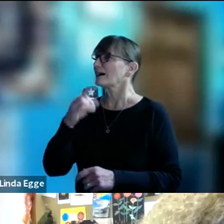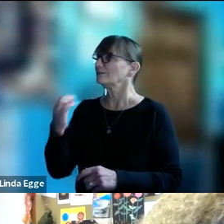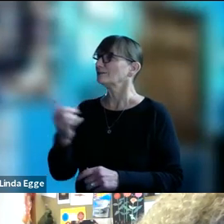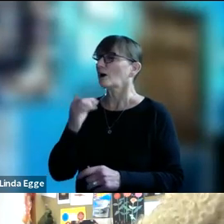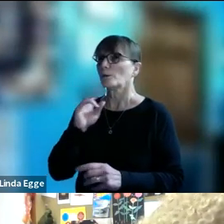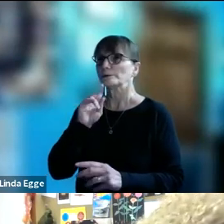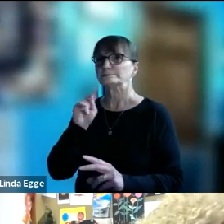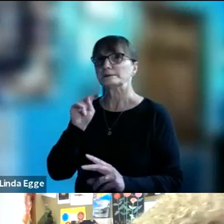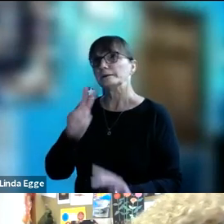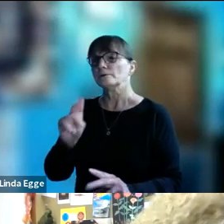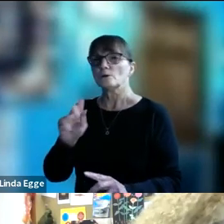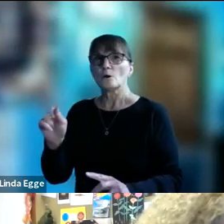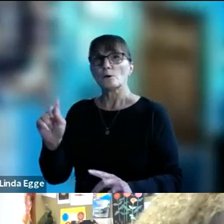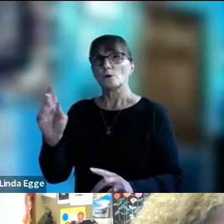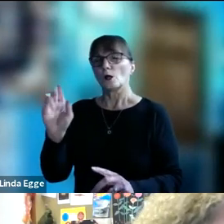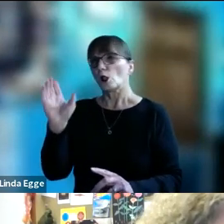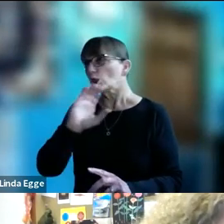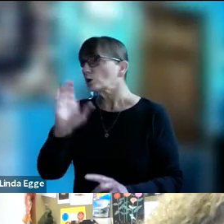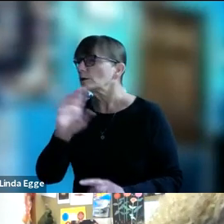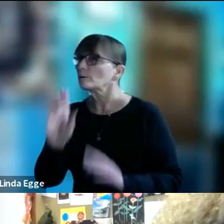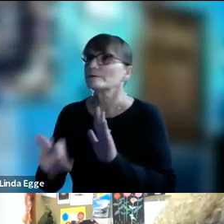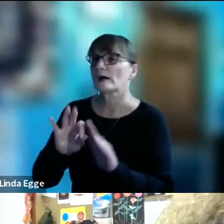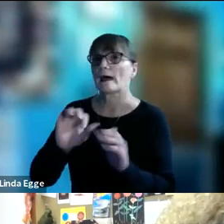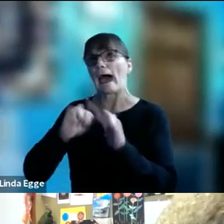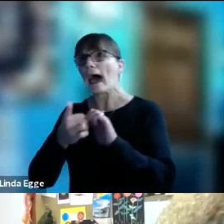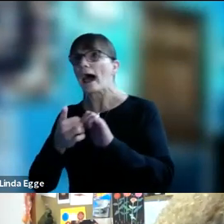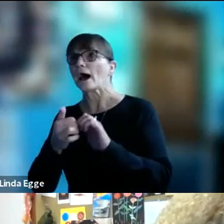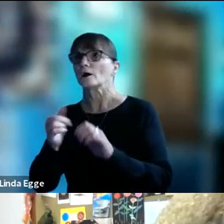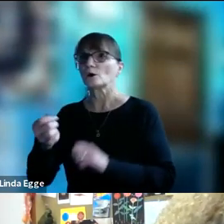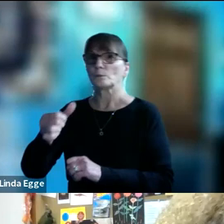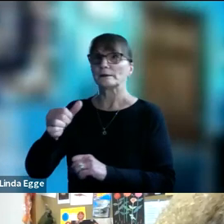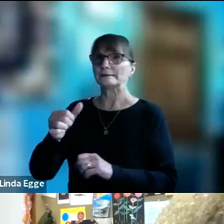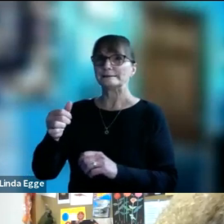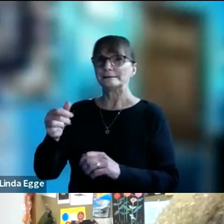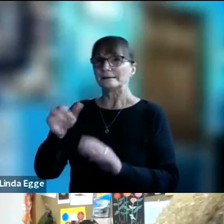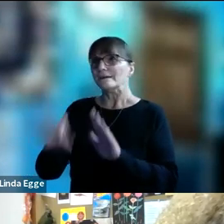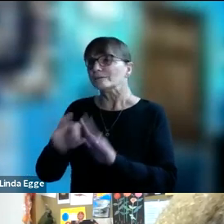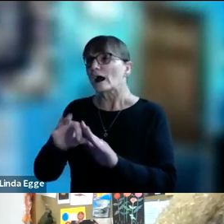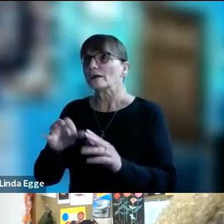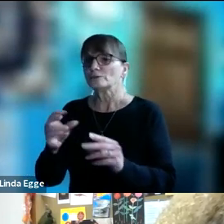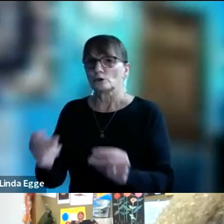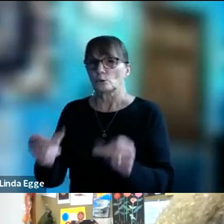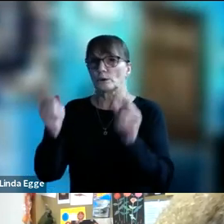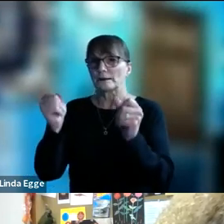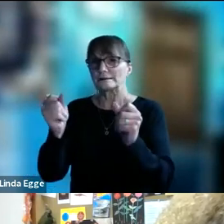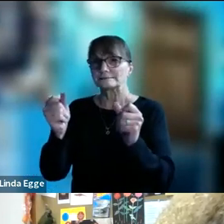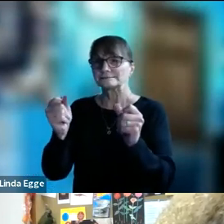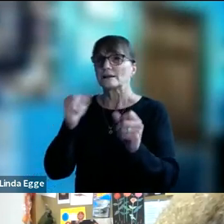razones para negar las prestaciones más rápido al buscar nuestras... ¿Hay drogas aquí?